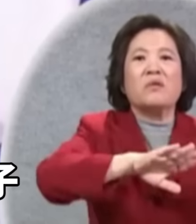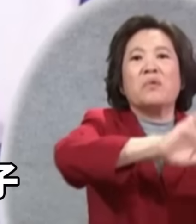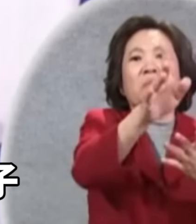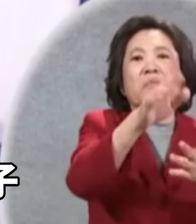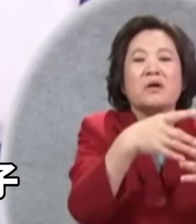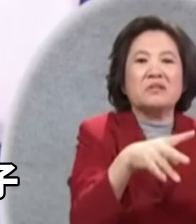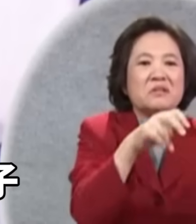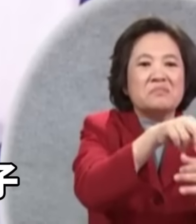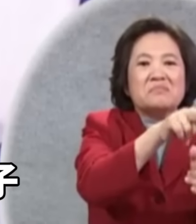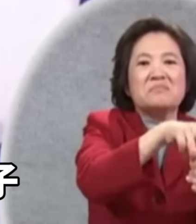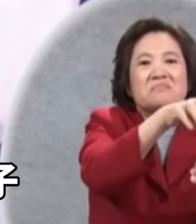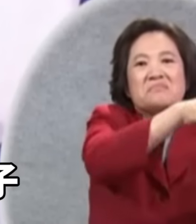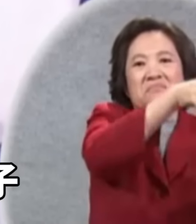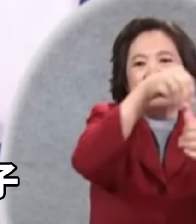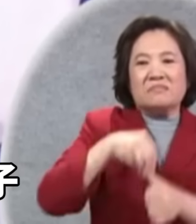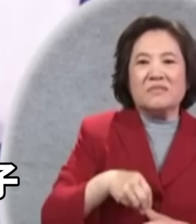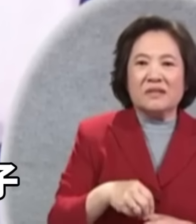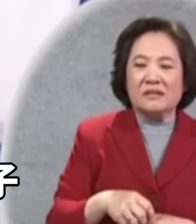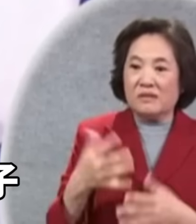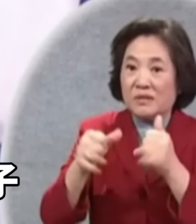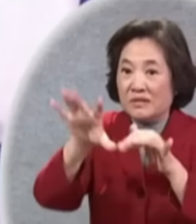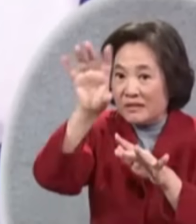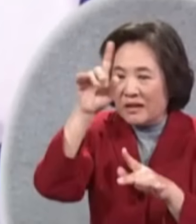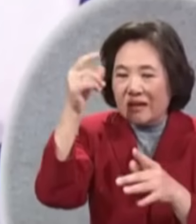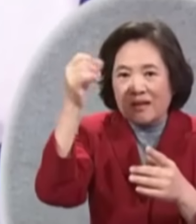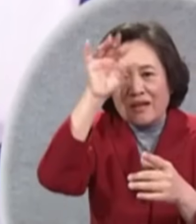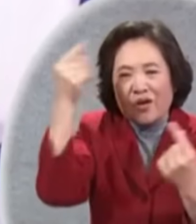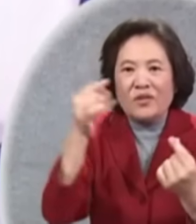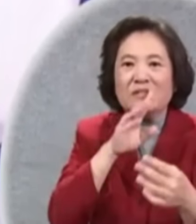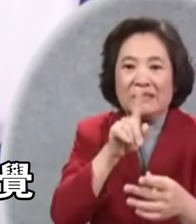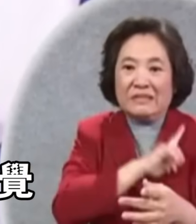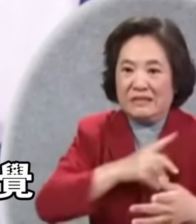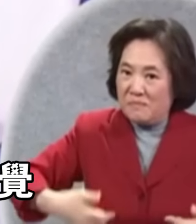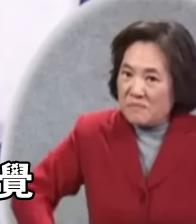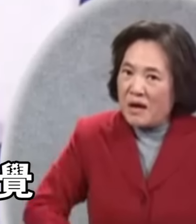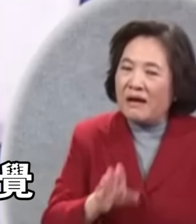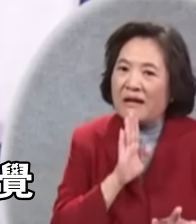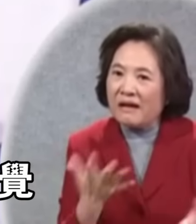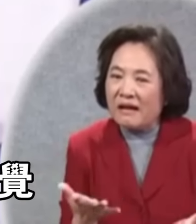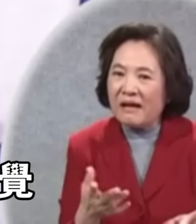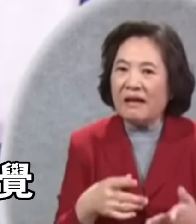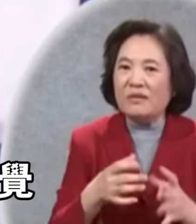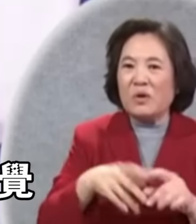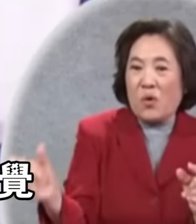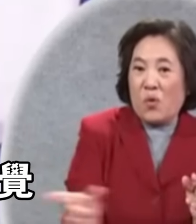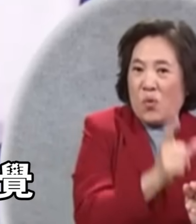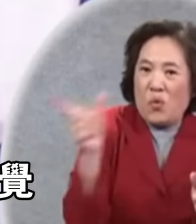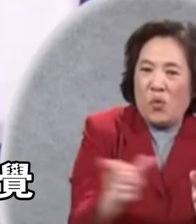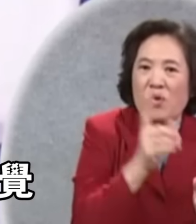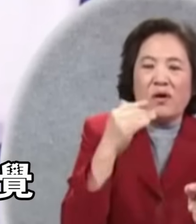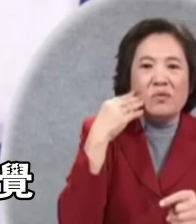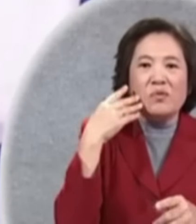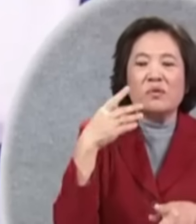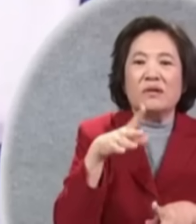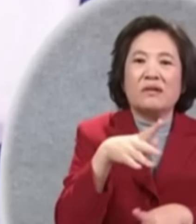臺灣人民怎麼看民進黨 親生兒子 所以颱風天 高雄市長陳菊去睡午覺